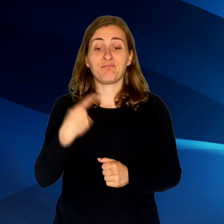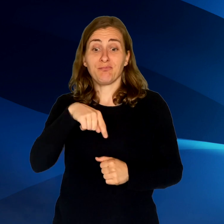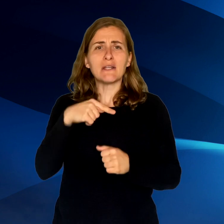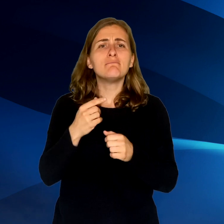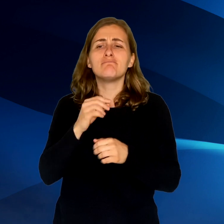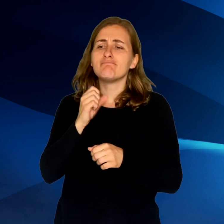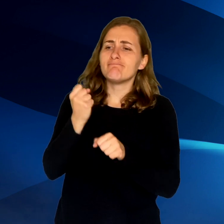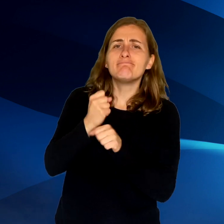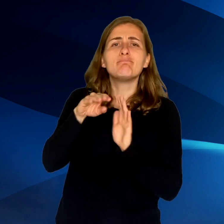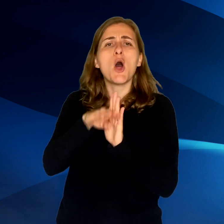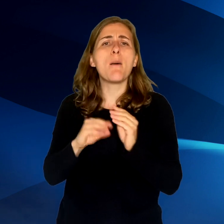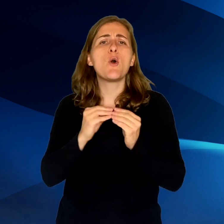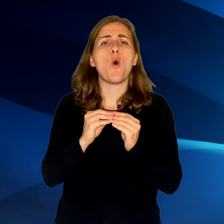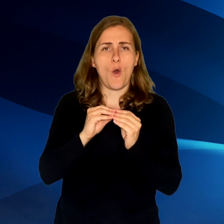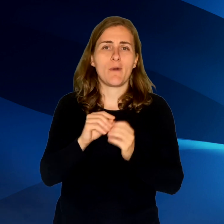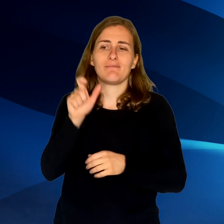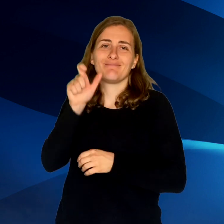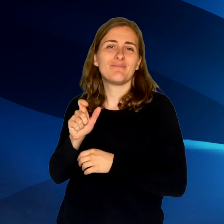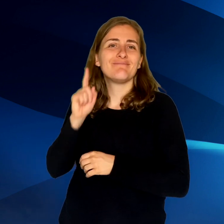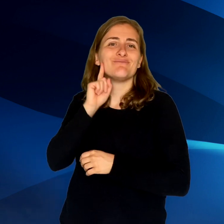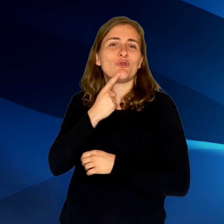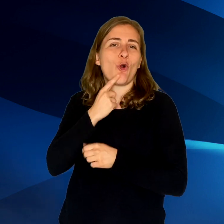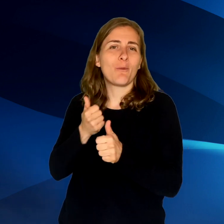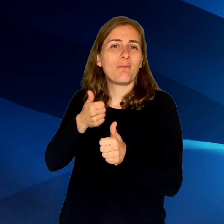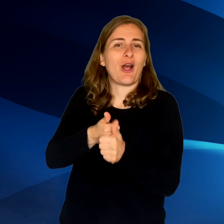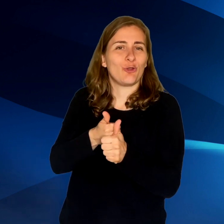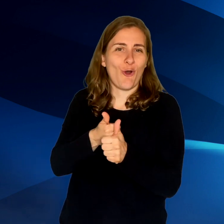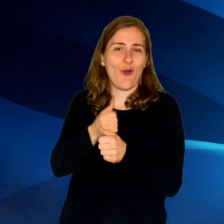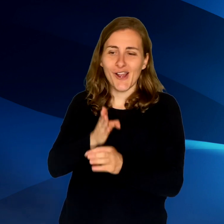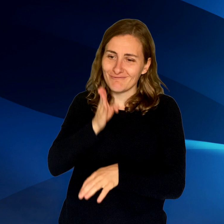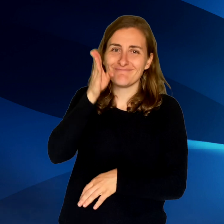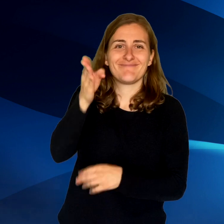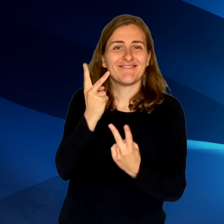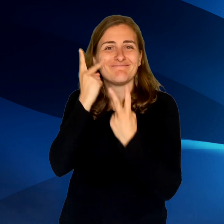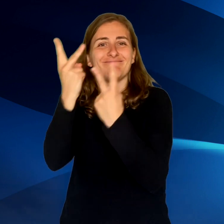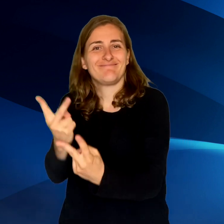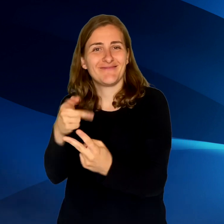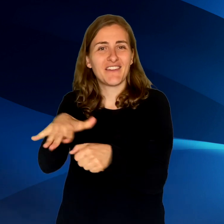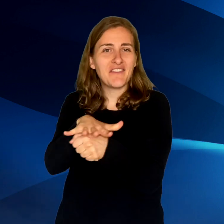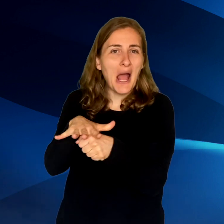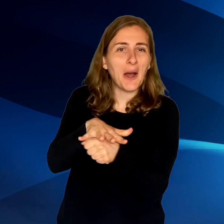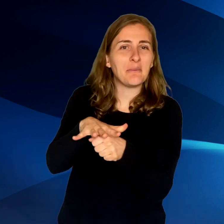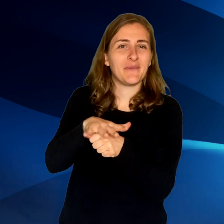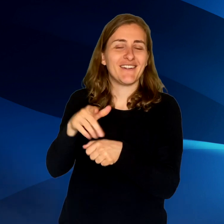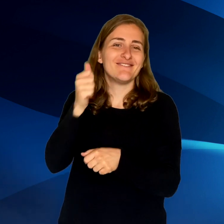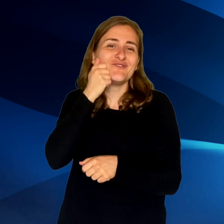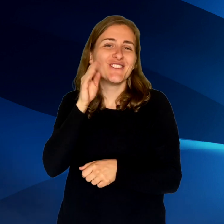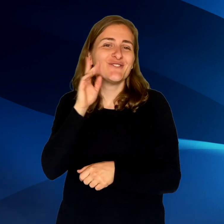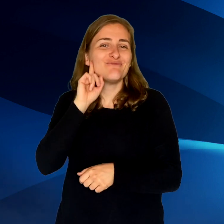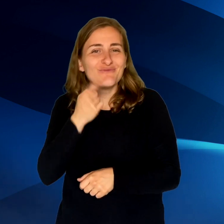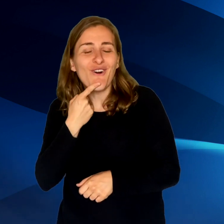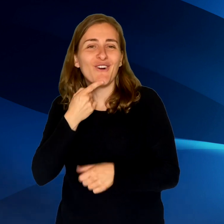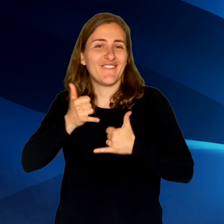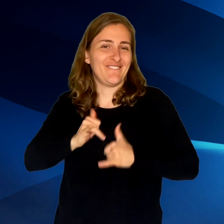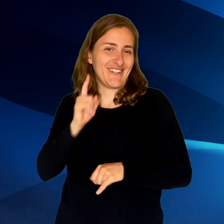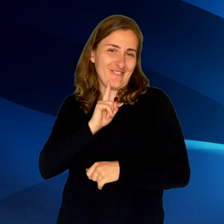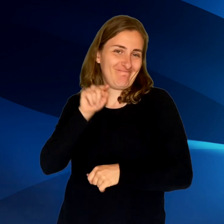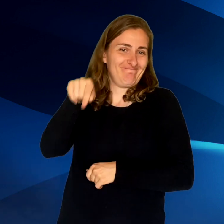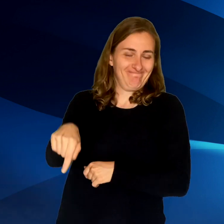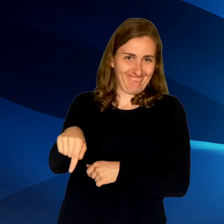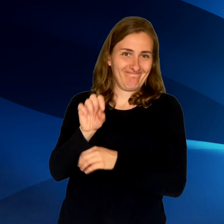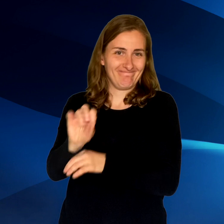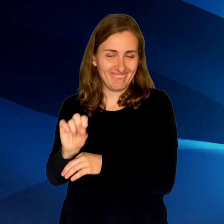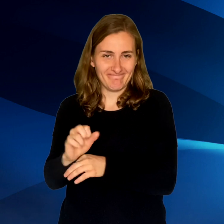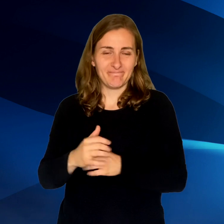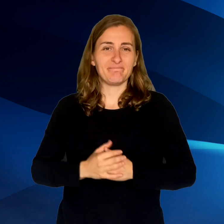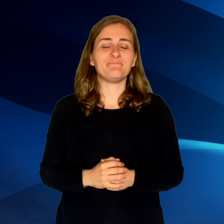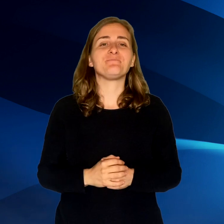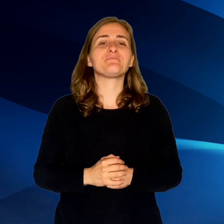e sull’apprendimento linguistico delle famiglie udenti, insieme ad atteggiamenti positivi verso il futuro dei loro figli.